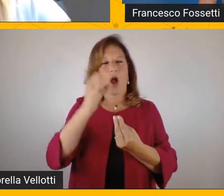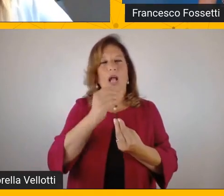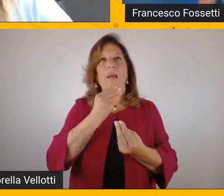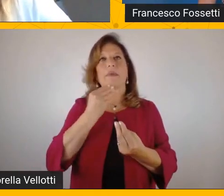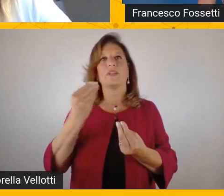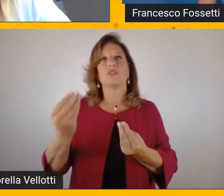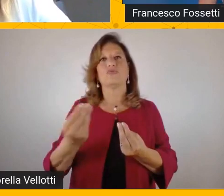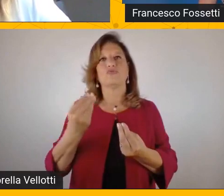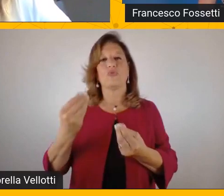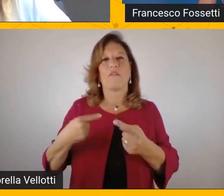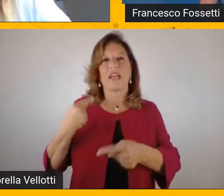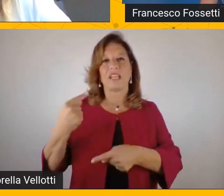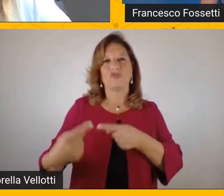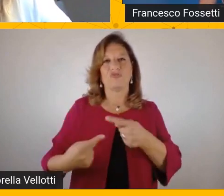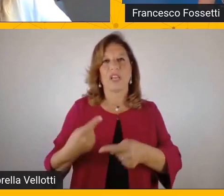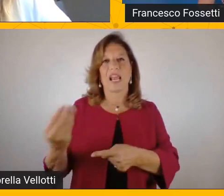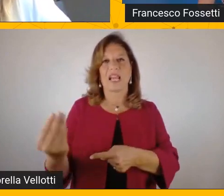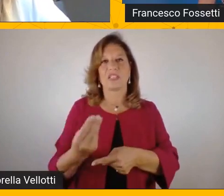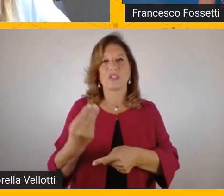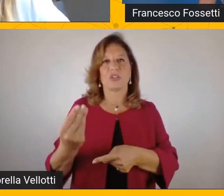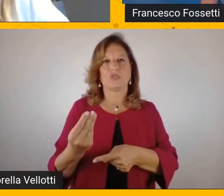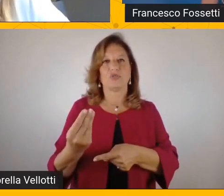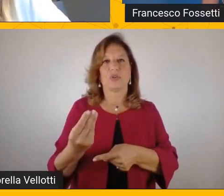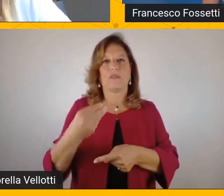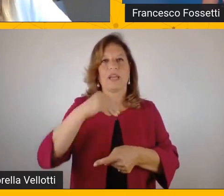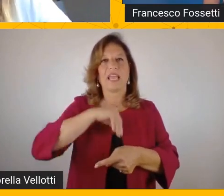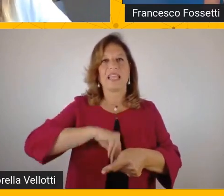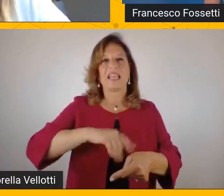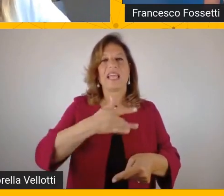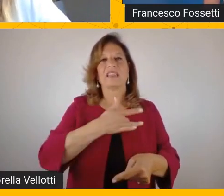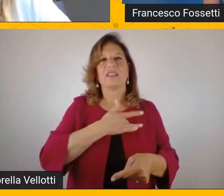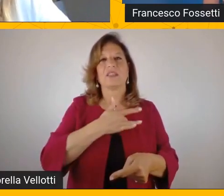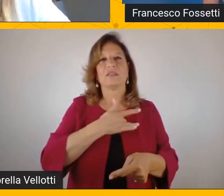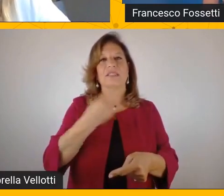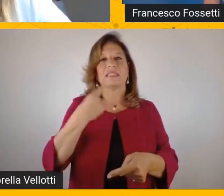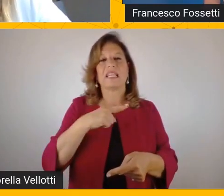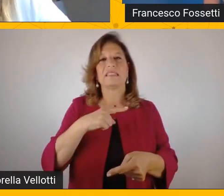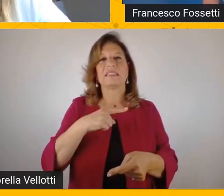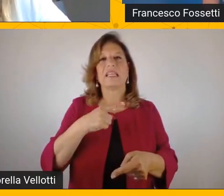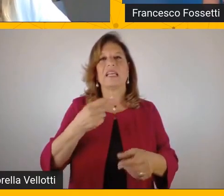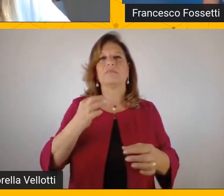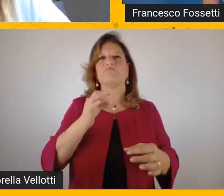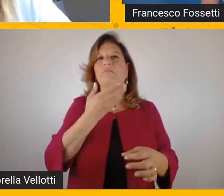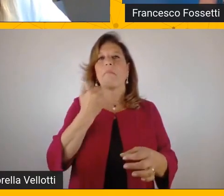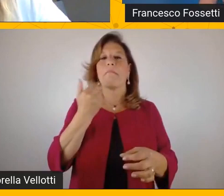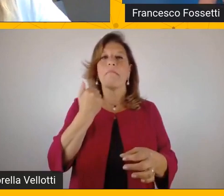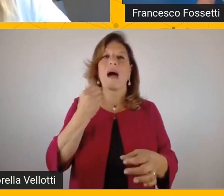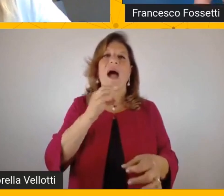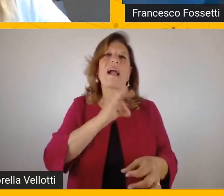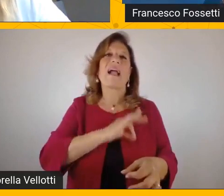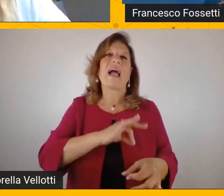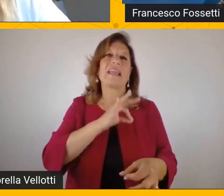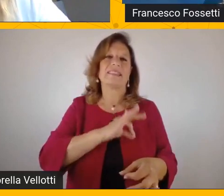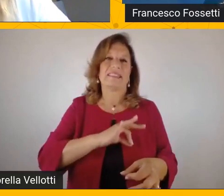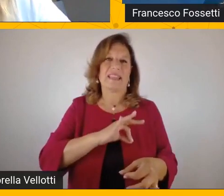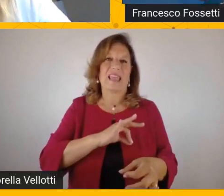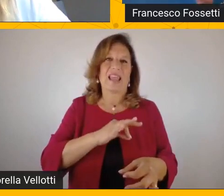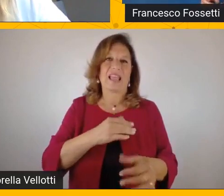generazioni più giovani avvertono un disinteresse quasi